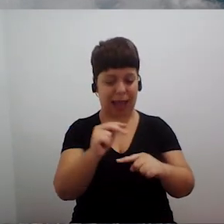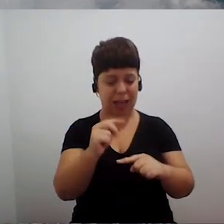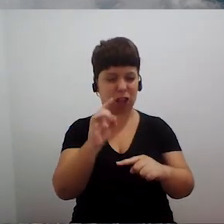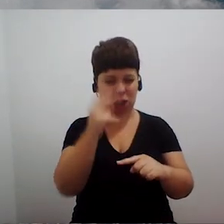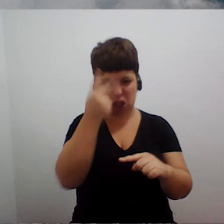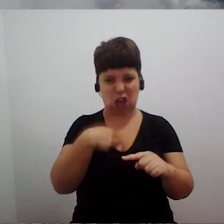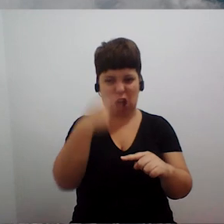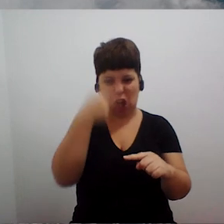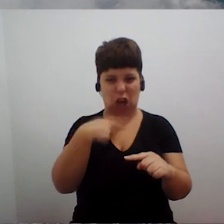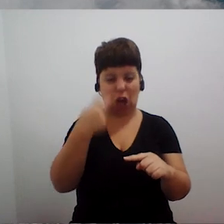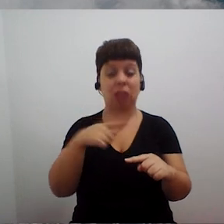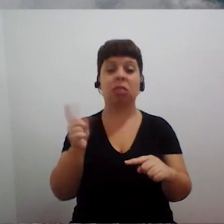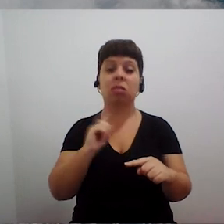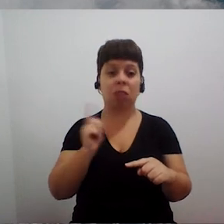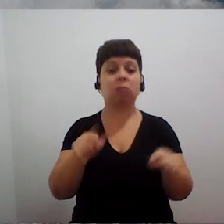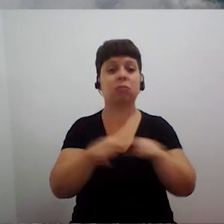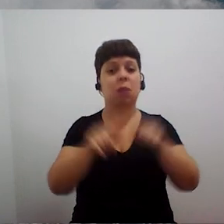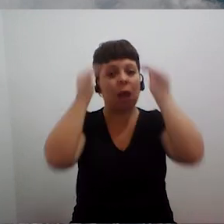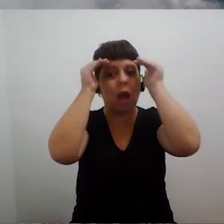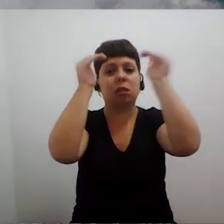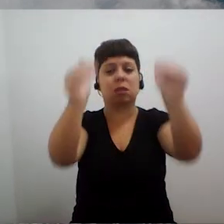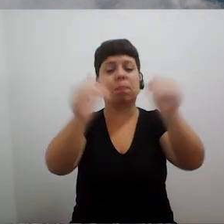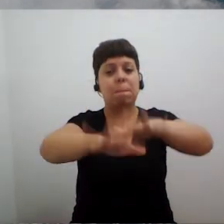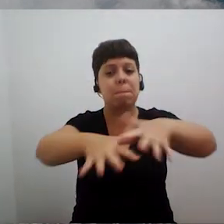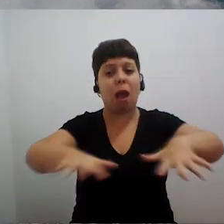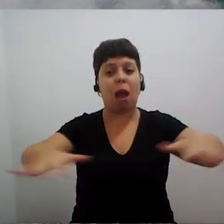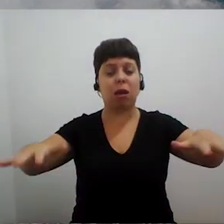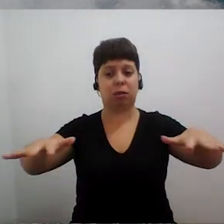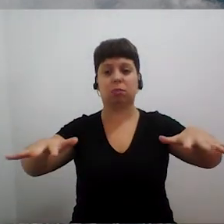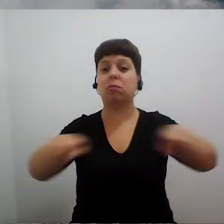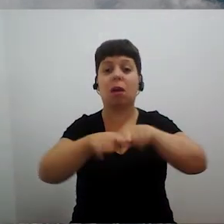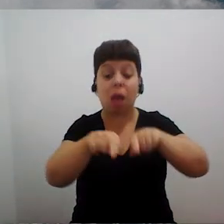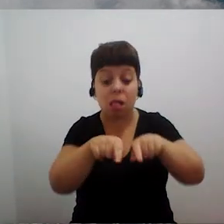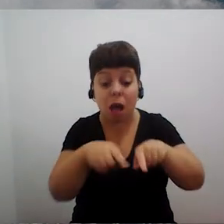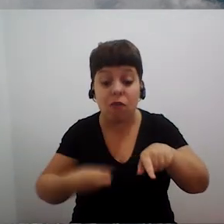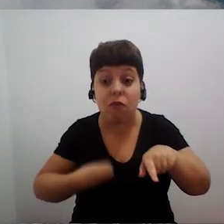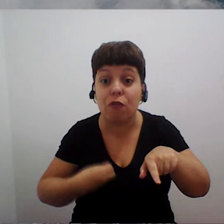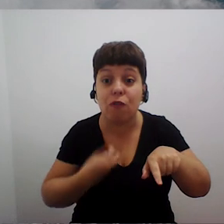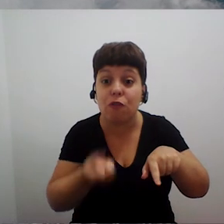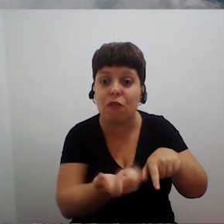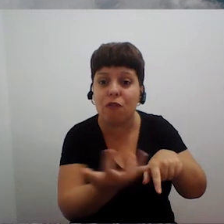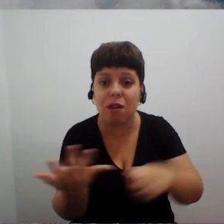si, mas pelo respeito à existência do Oceano e de todos os seres viventes que nele está contido.